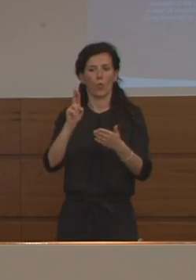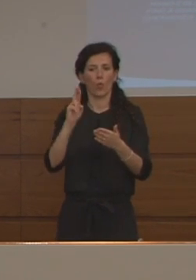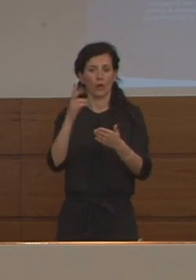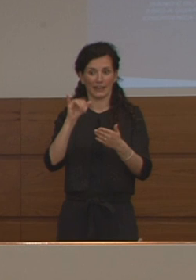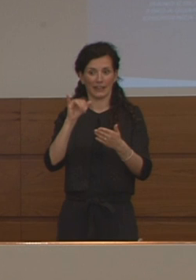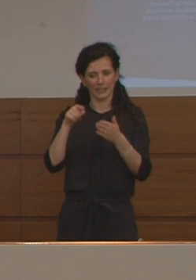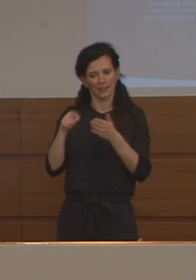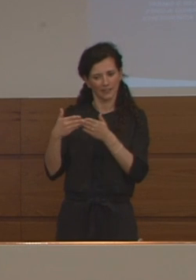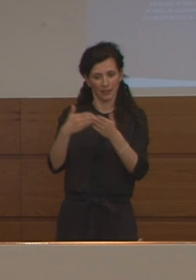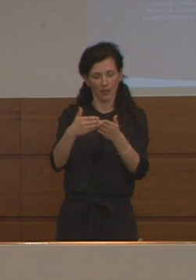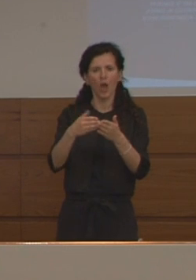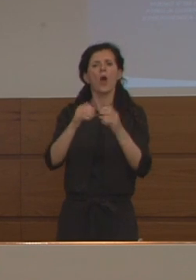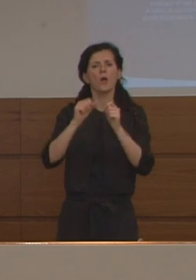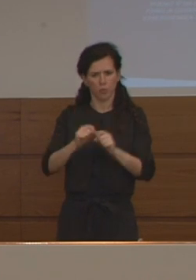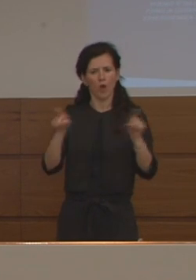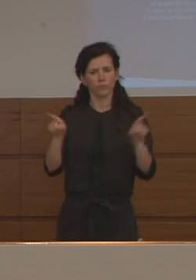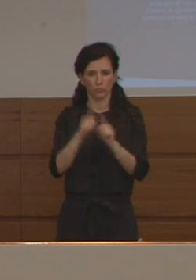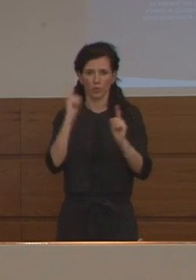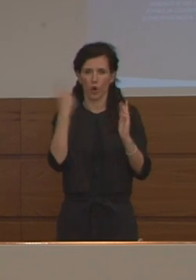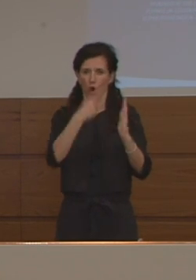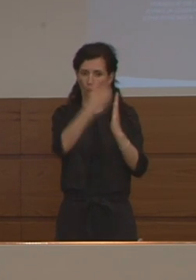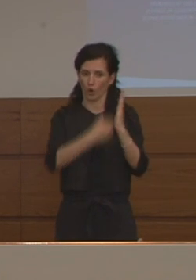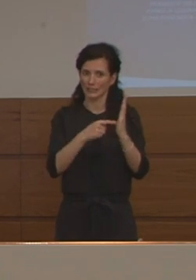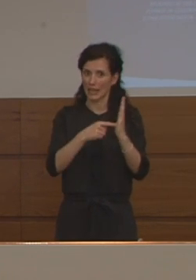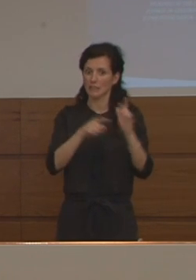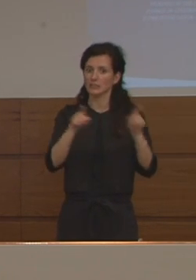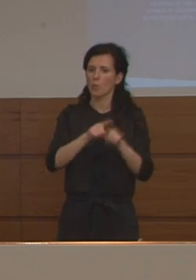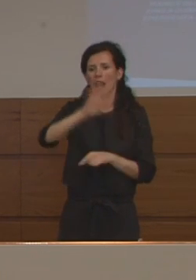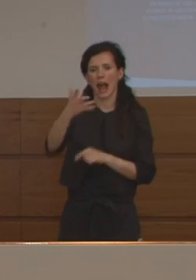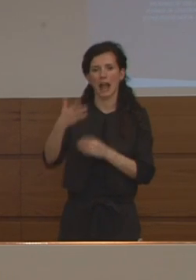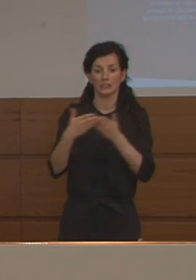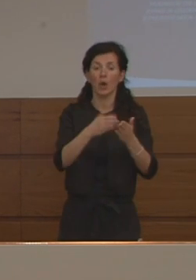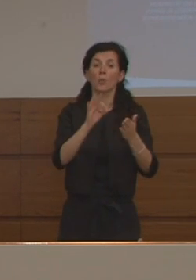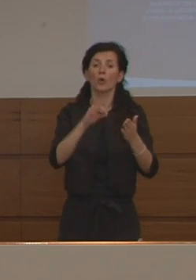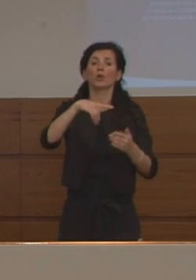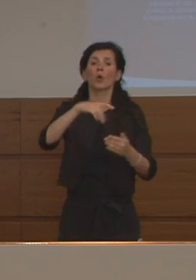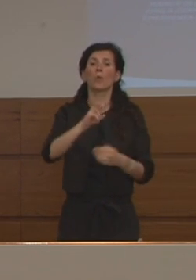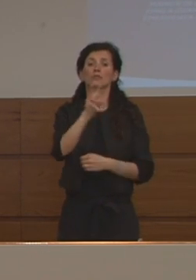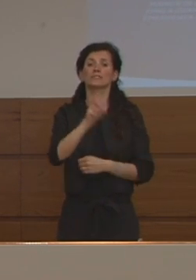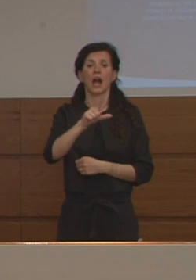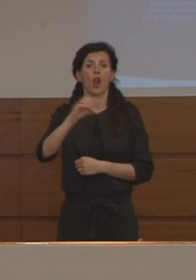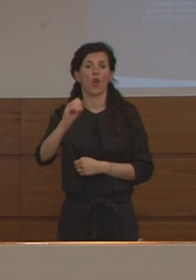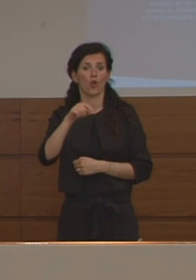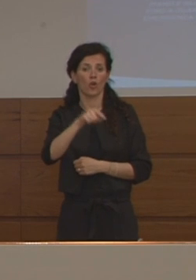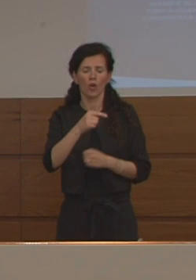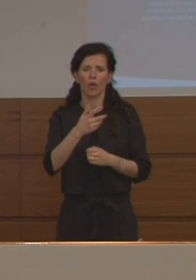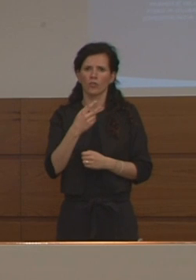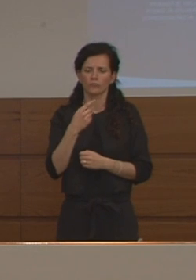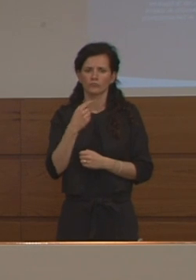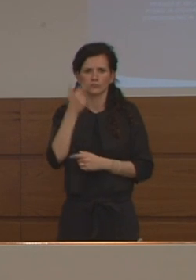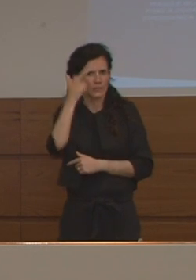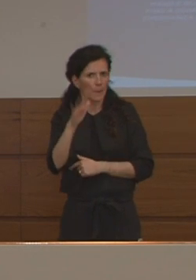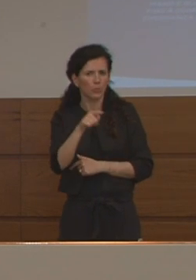nel caso degli sbarchi autonomi. Abbiamo sentito che a Pozzallo oggi proprio sono sbarcati autonomamente un centinaio di migranti.